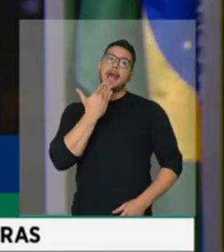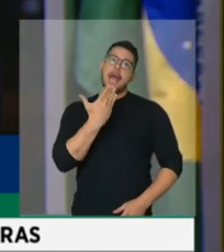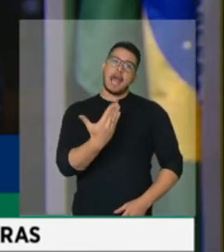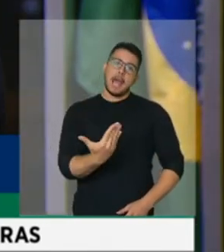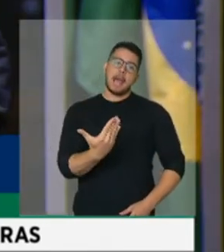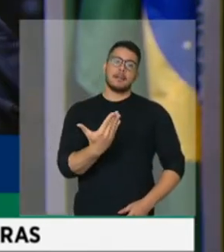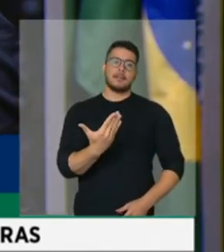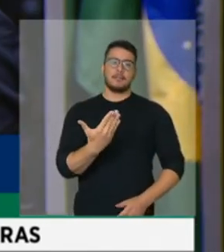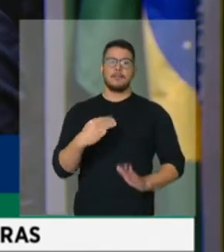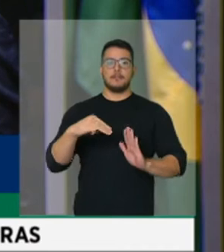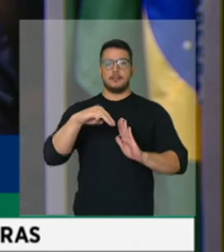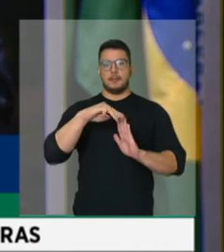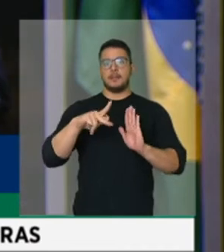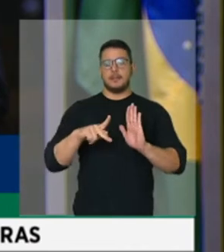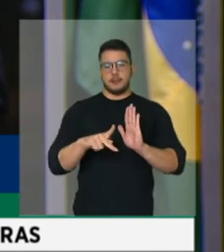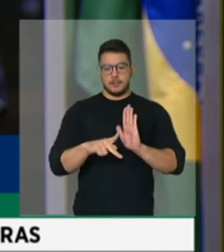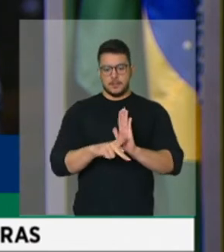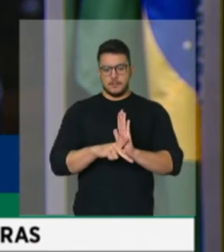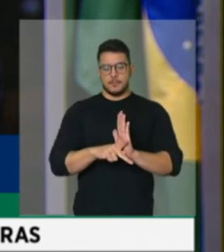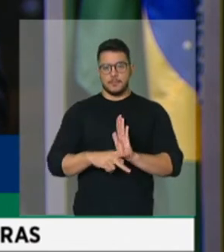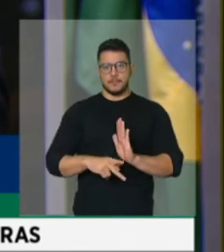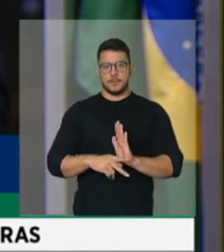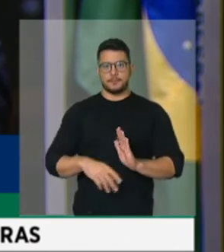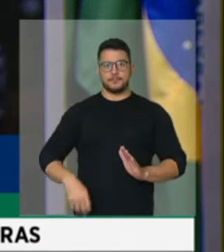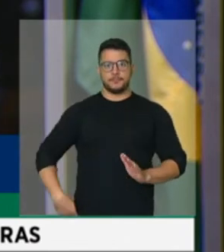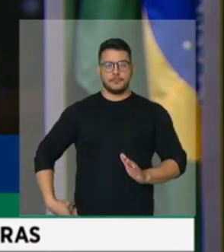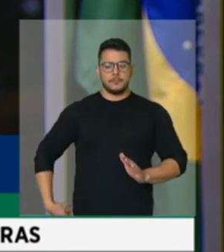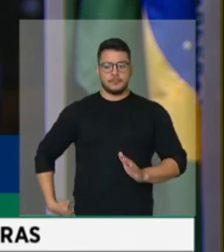SEJA APRESENTADO UM NOVO RELATÓRIO PARA QUE, AÍ SIM